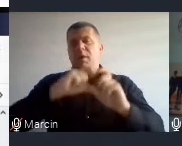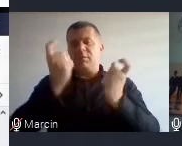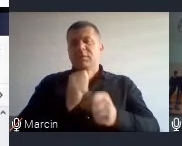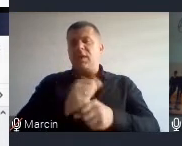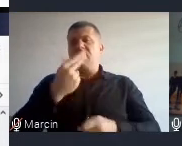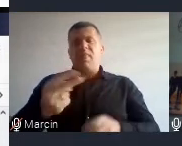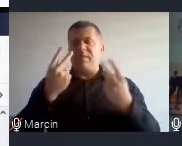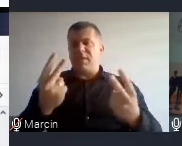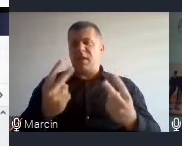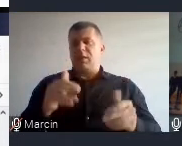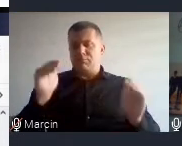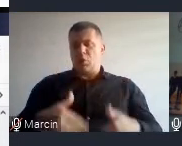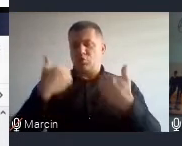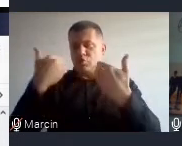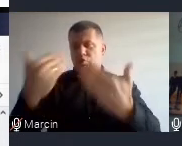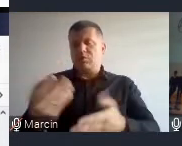Możecie udzielać zamówienia z wolnej ręki.